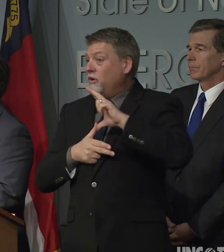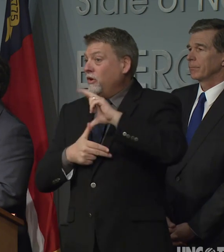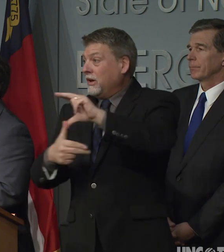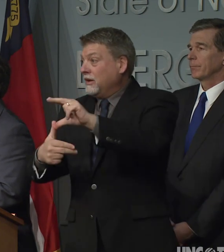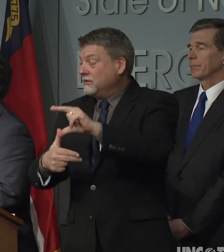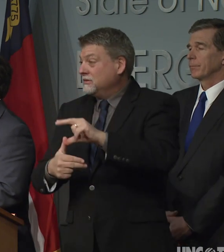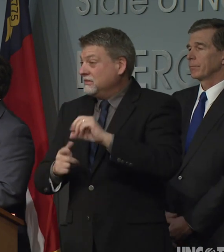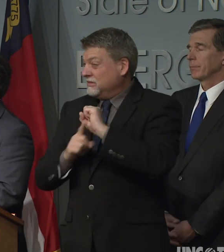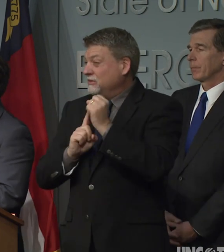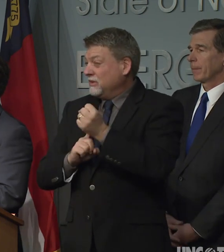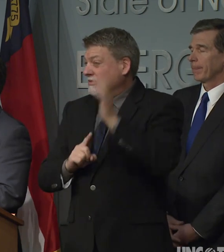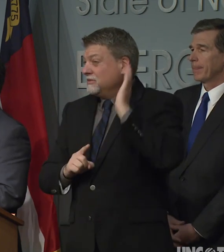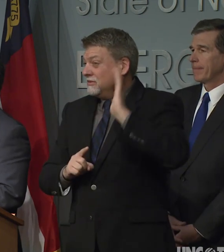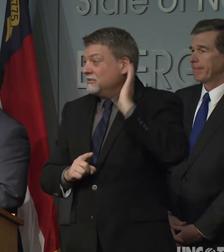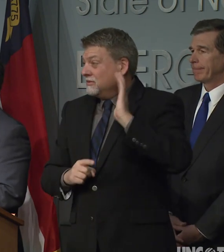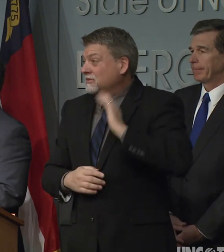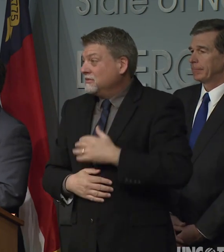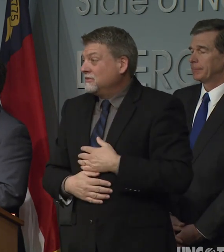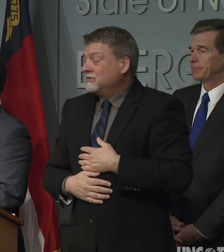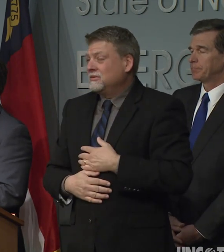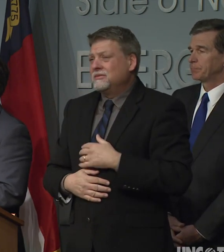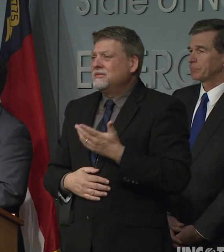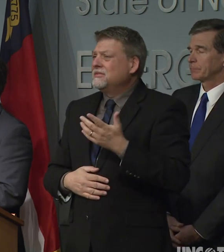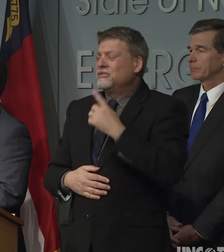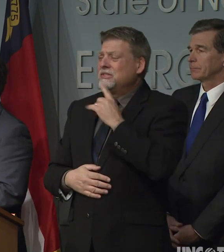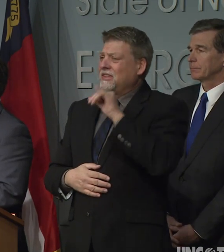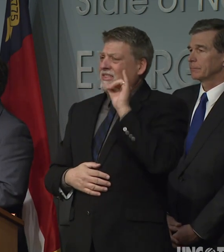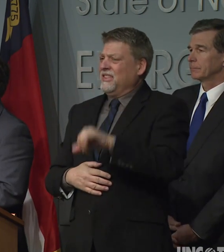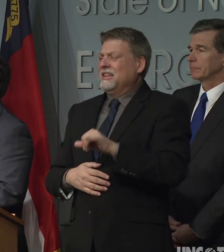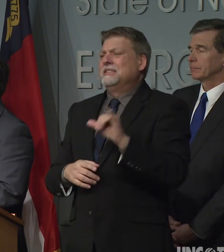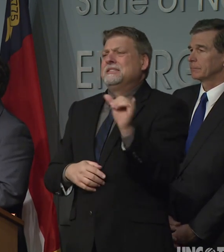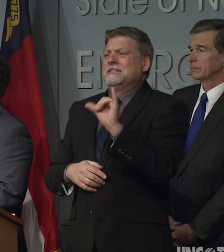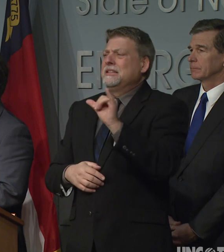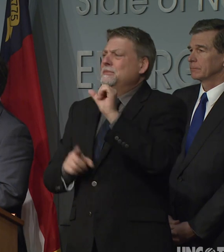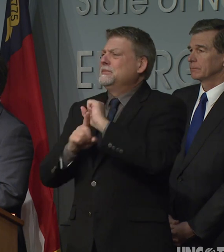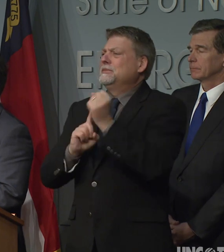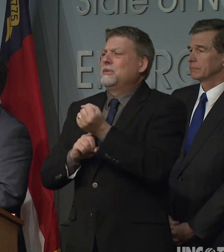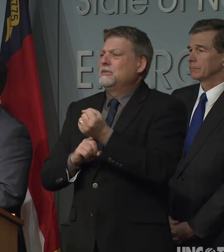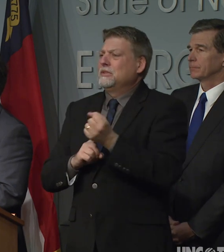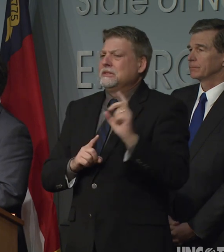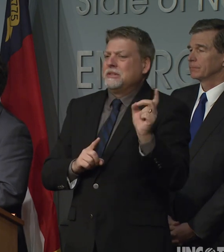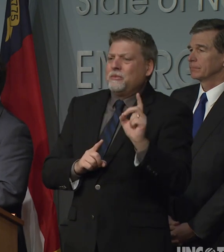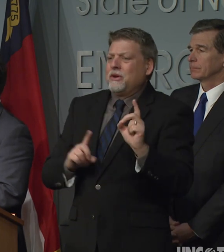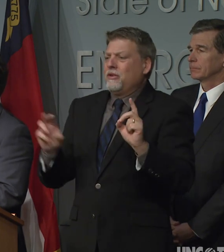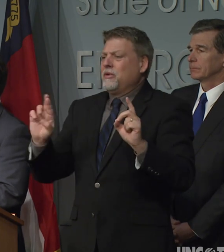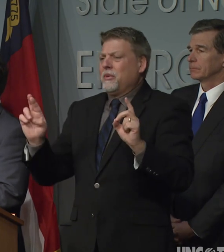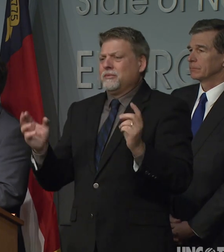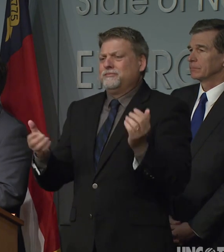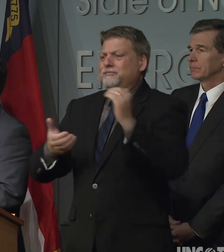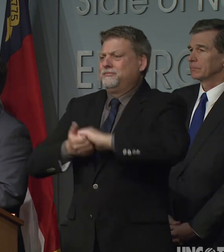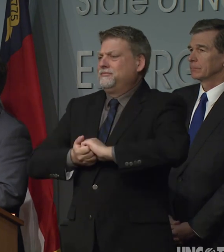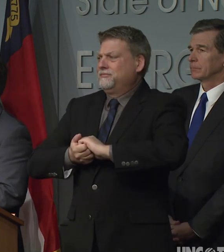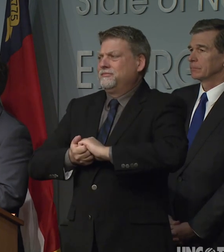Por ejemplo, los huracanes que han afectado a Carolina del Norte en A en años anteriores en sus han sido momentos en los